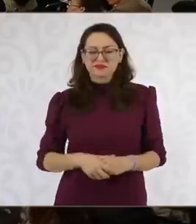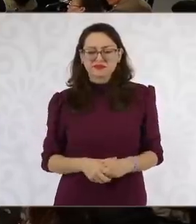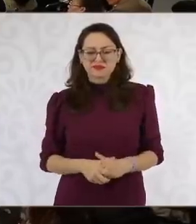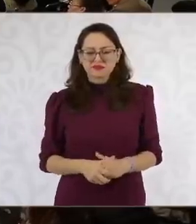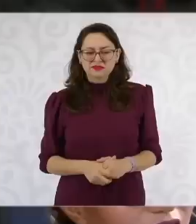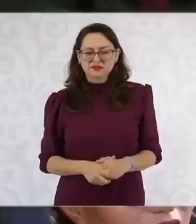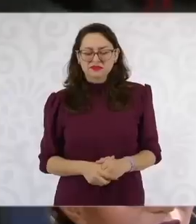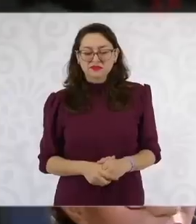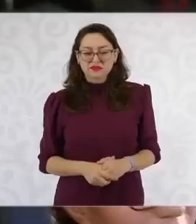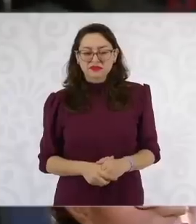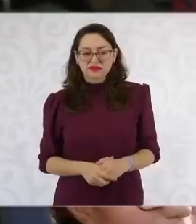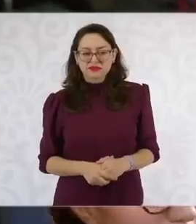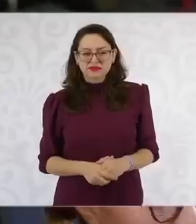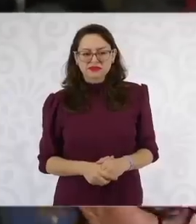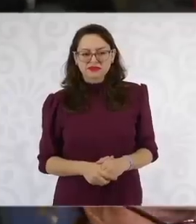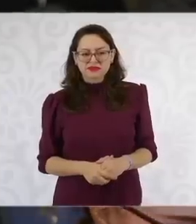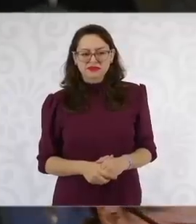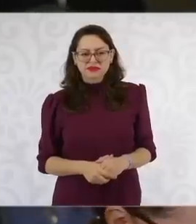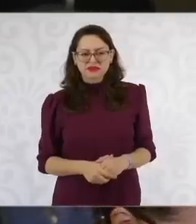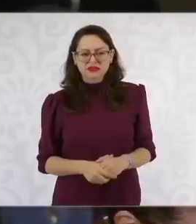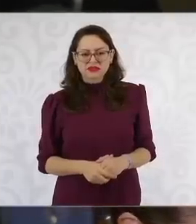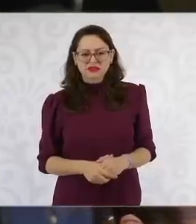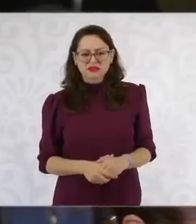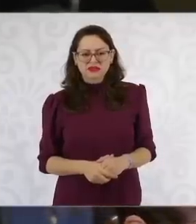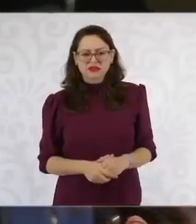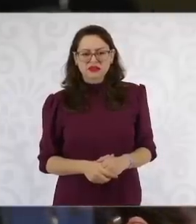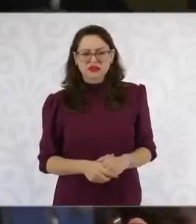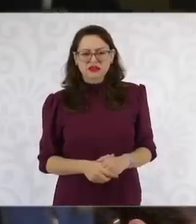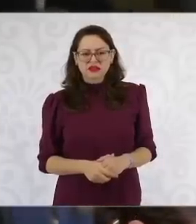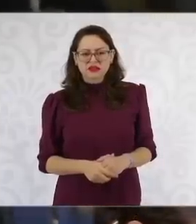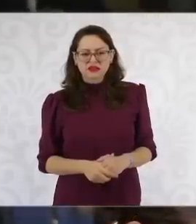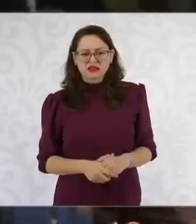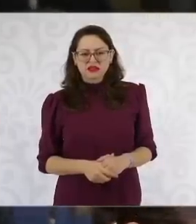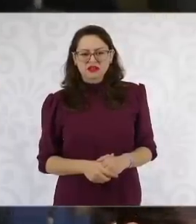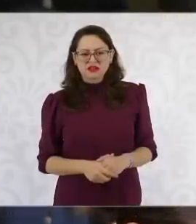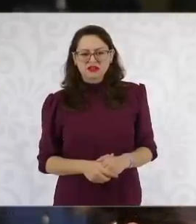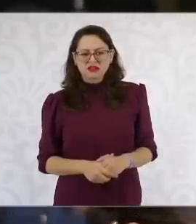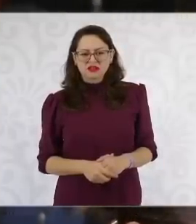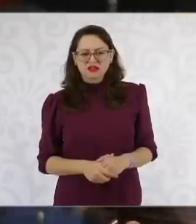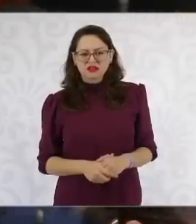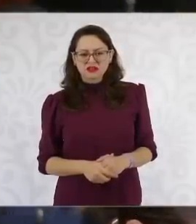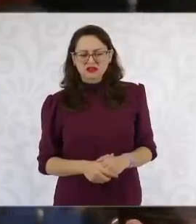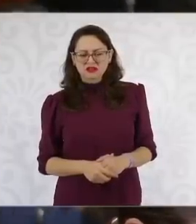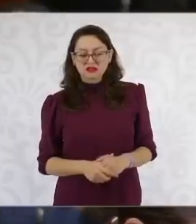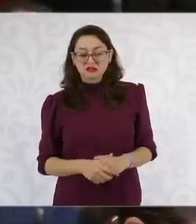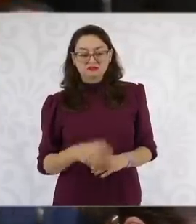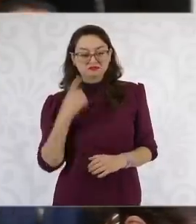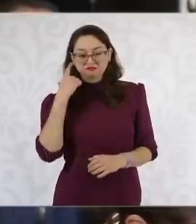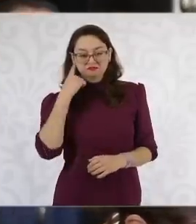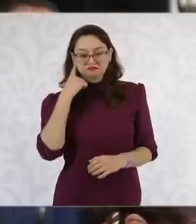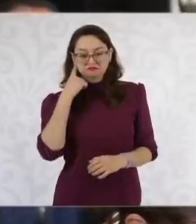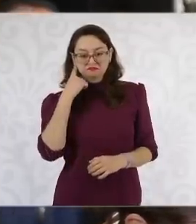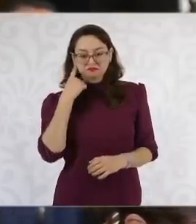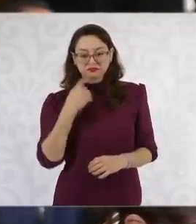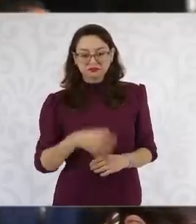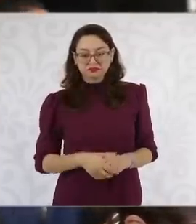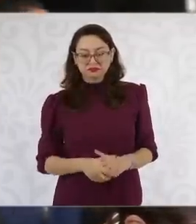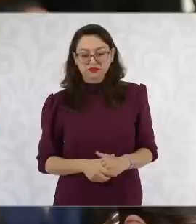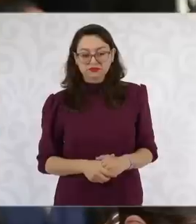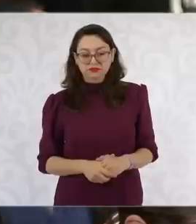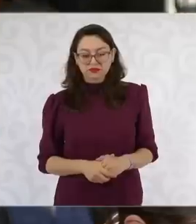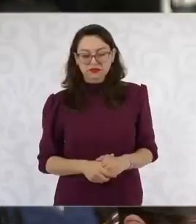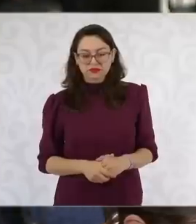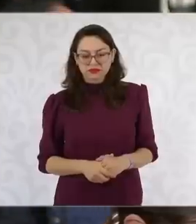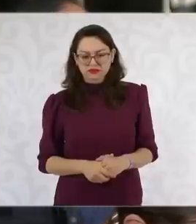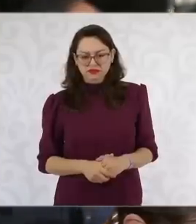información por ejemplo tenemos la investigación realizada de cuando tuvieron a a Daniel Arizmendi